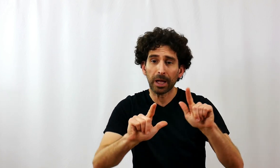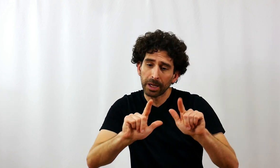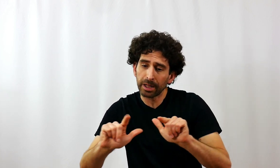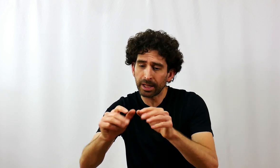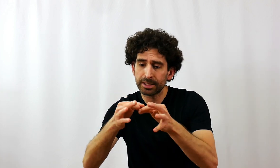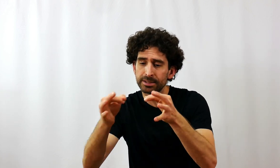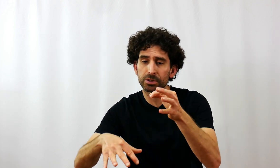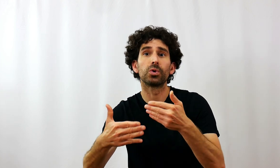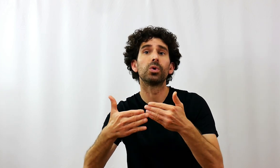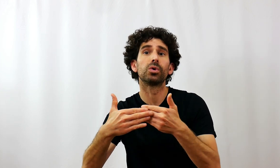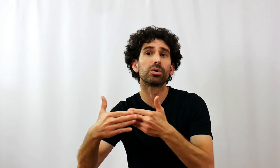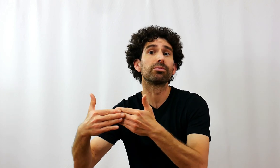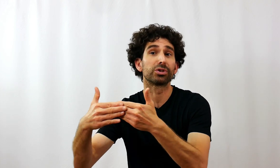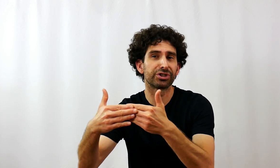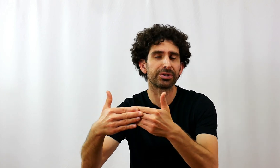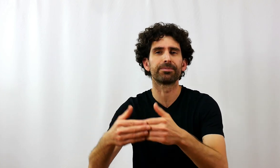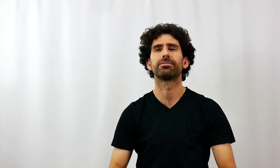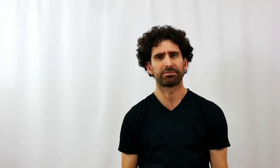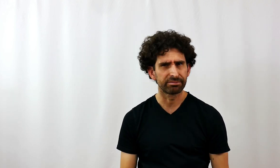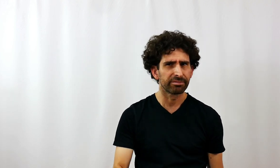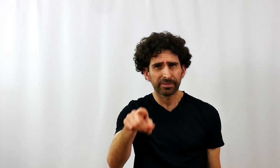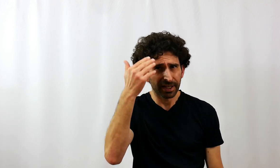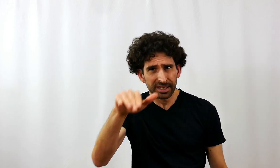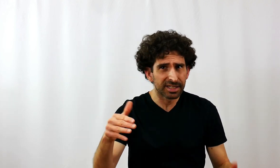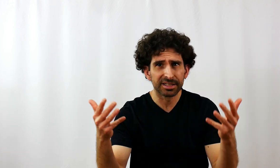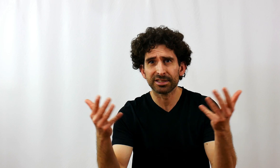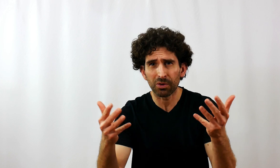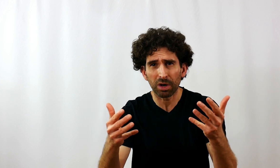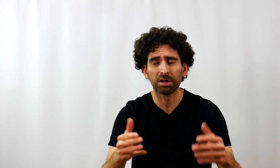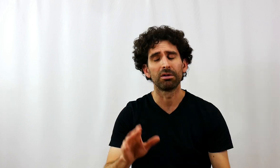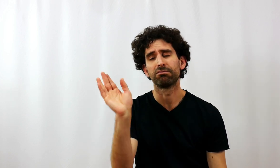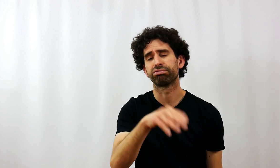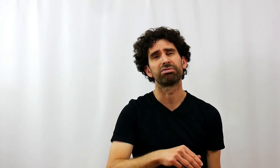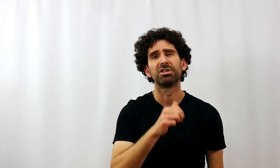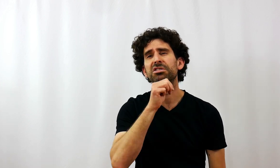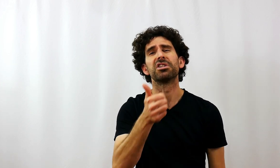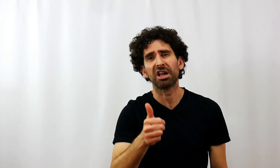dont certaines sont proches. Tu sais quoi ? Pfff, ce n'est rien !